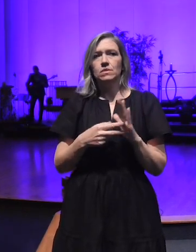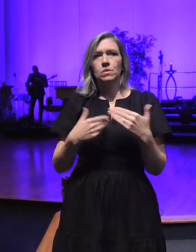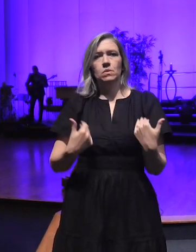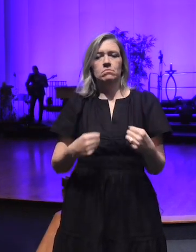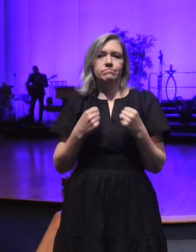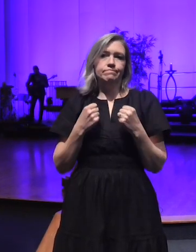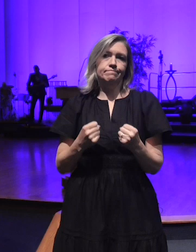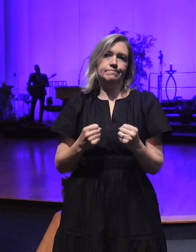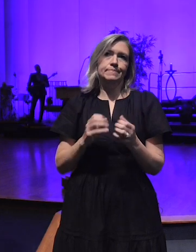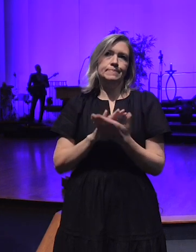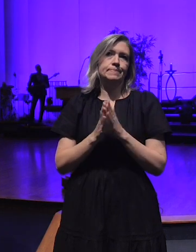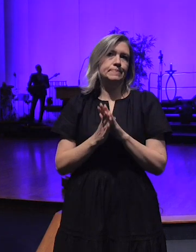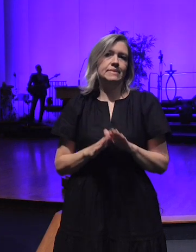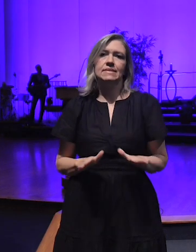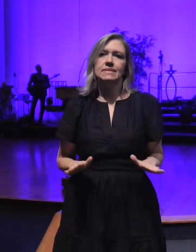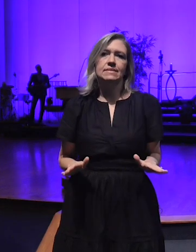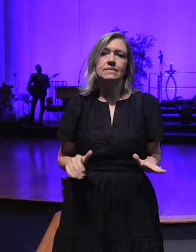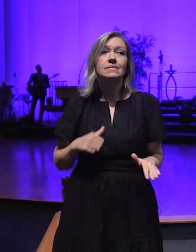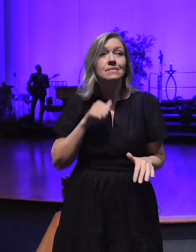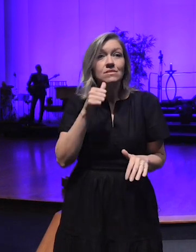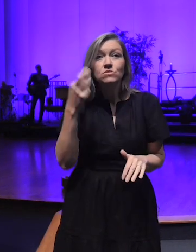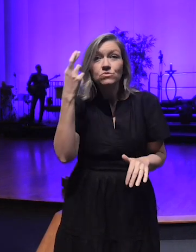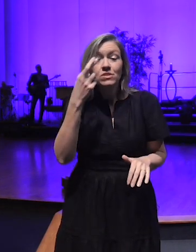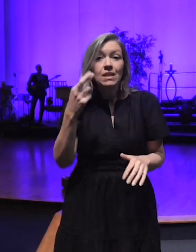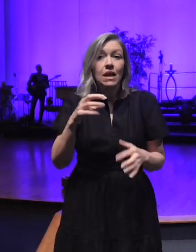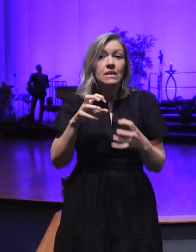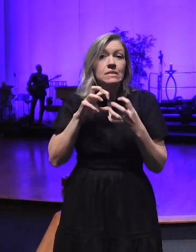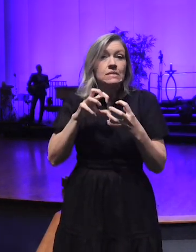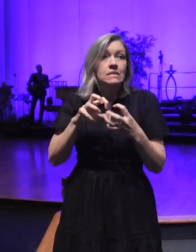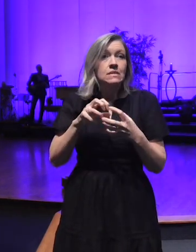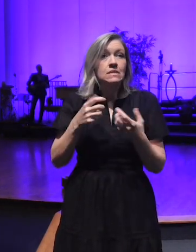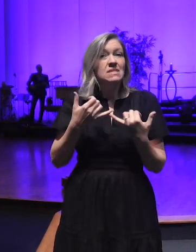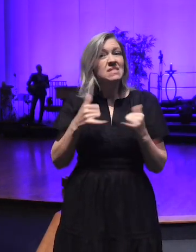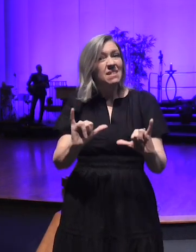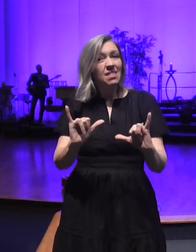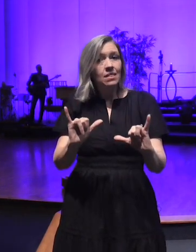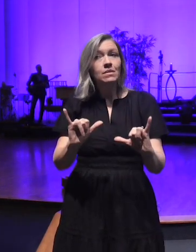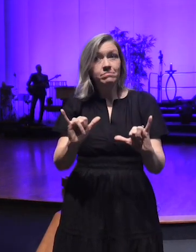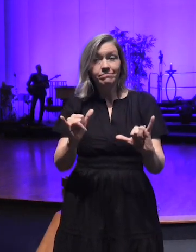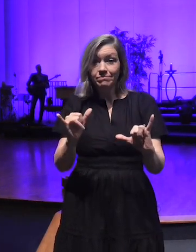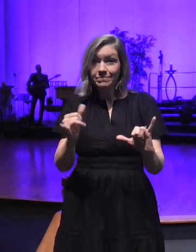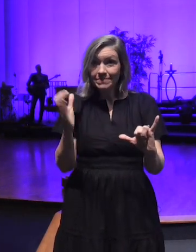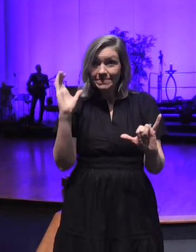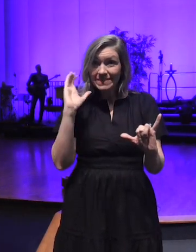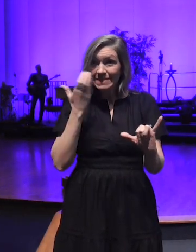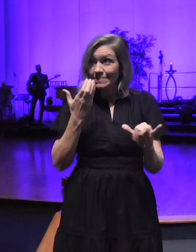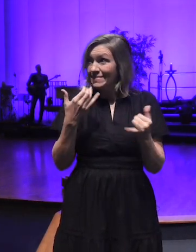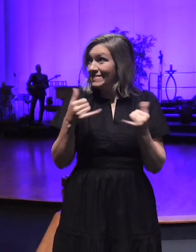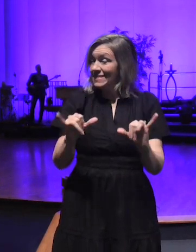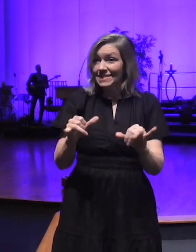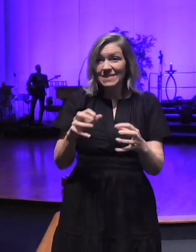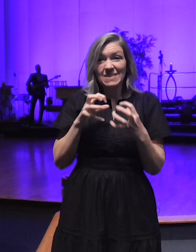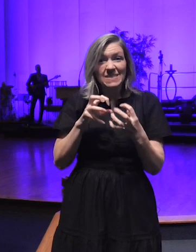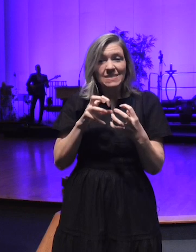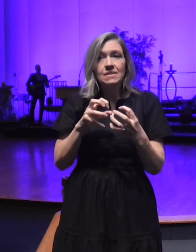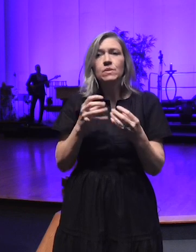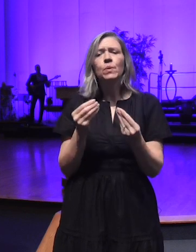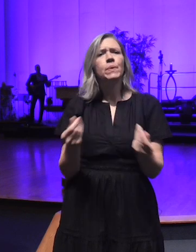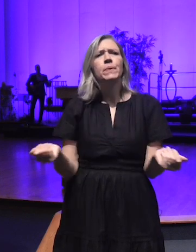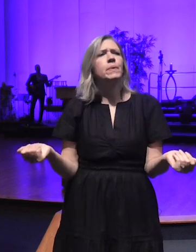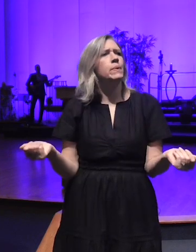sabía que había tensión allí y aparentemente la había y desapareció. Animo a